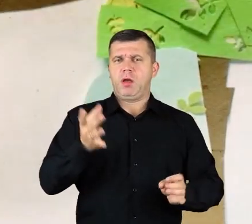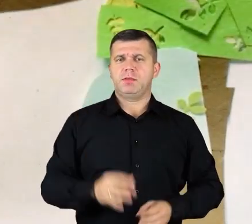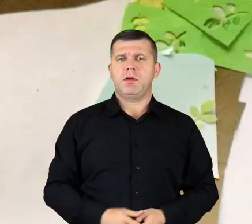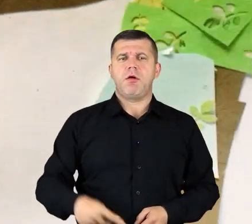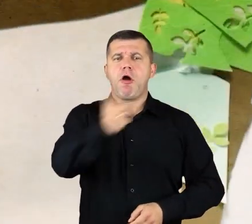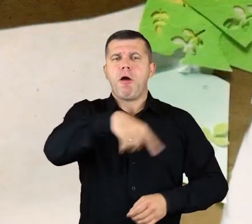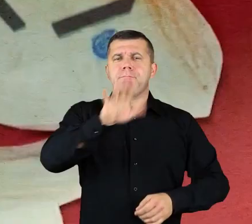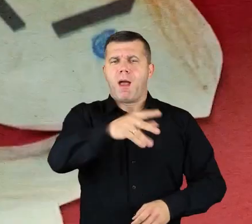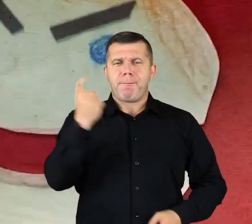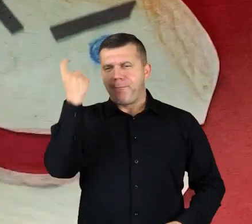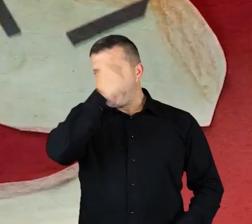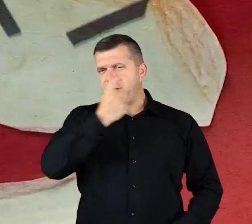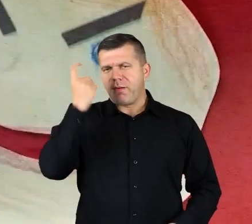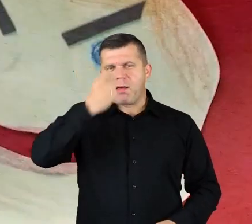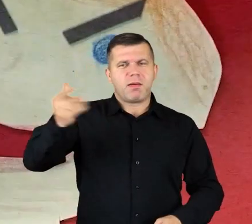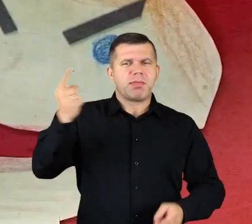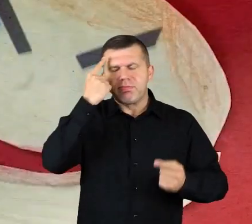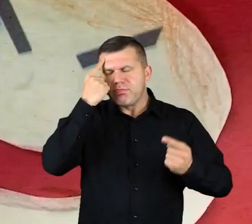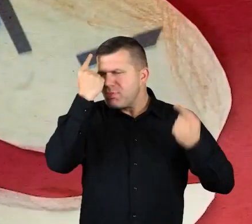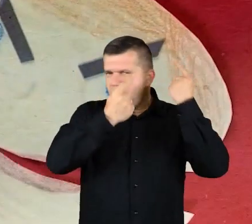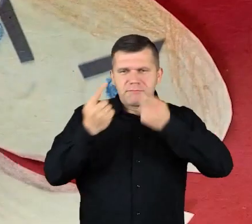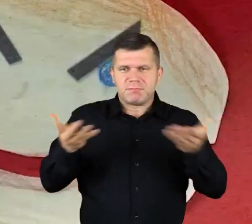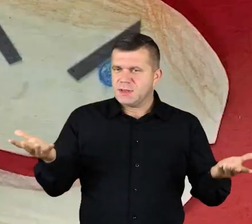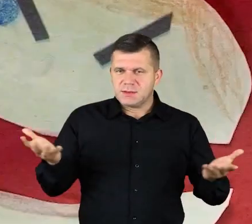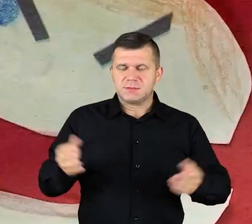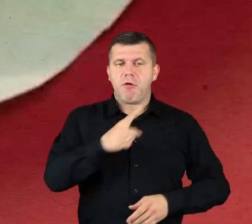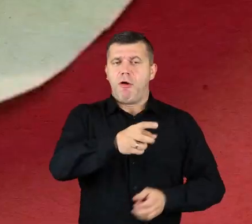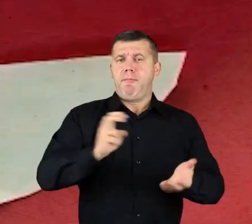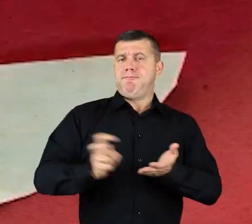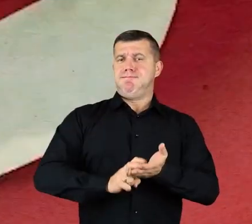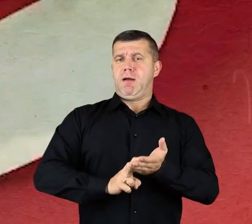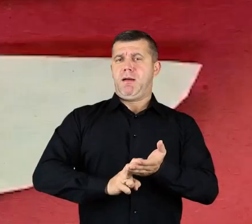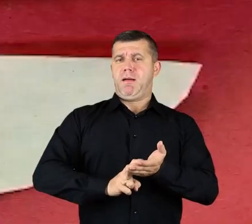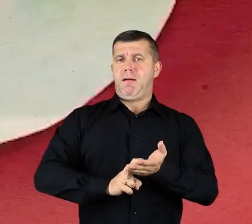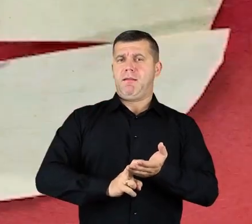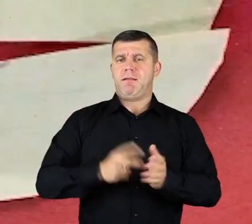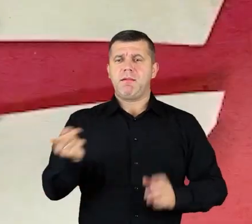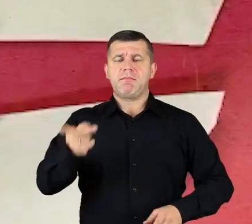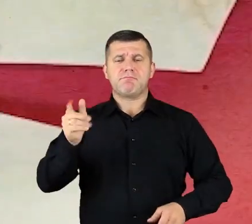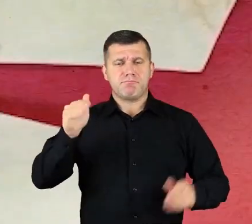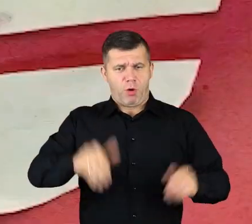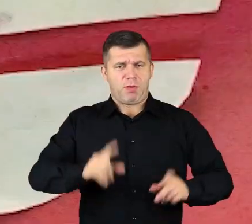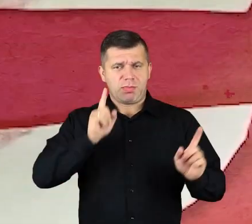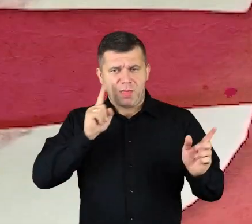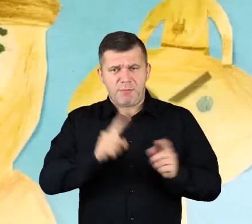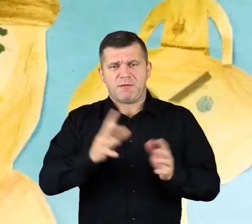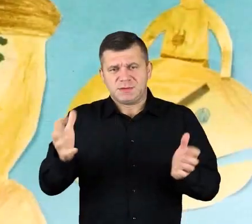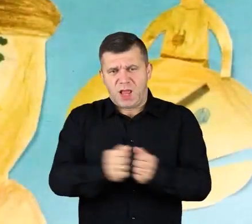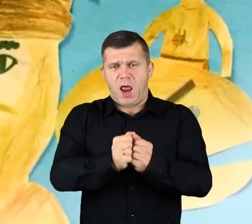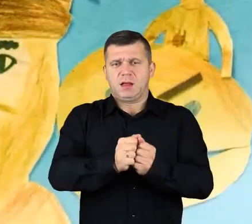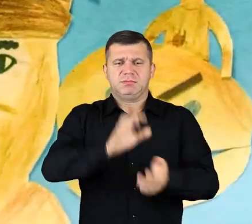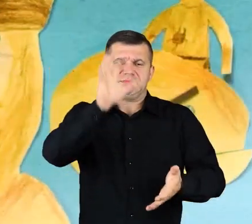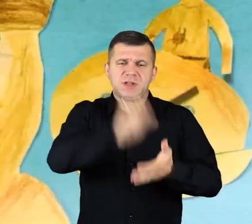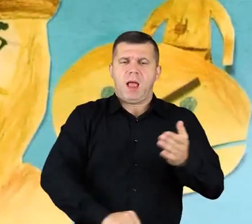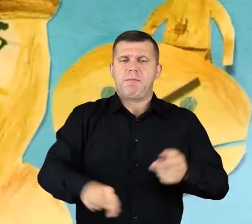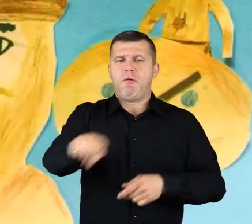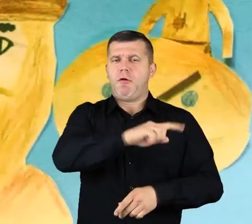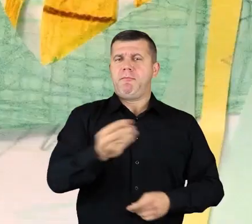Oni byli pijani i nie myśleli logicznie. Bali się, że karczmarz naprawdę coś znajdzie i zabierze im ostatnie pieniądze.